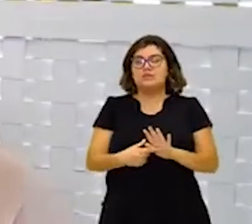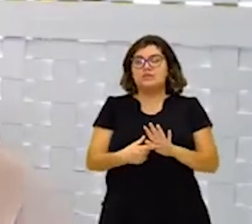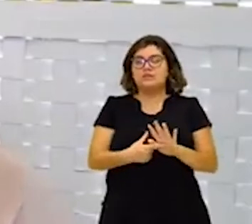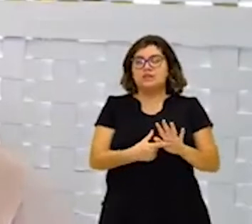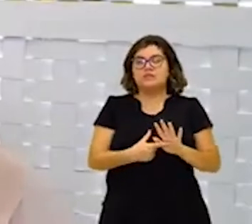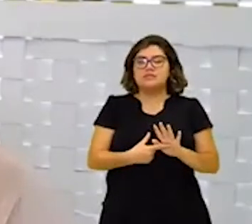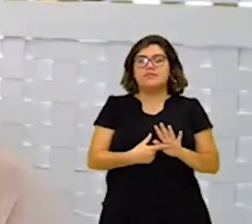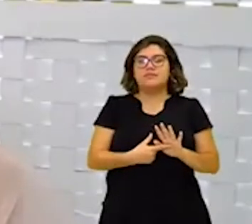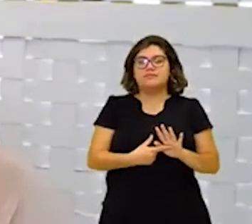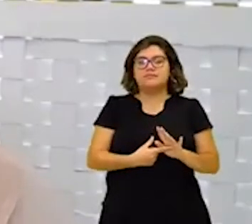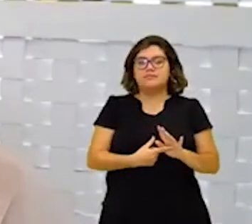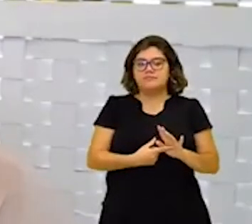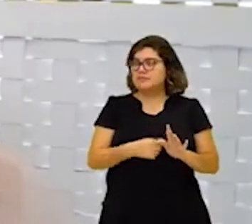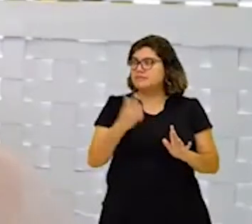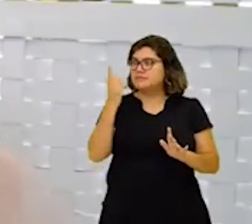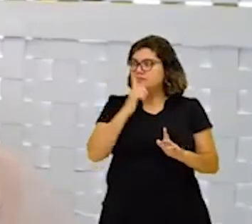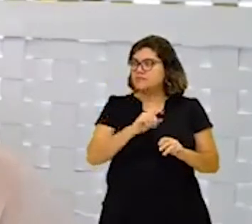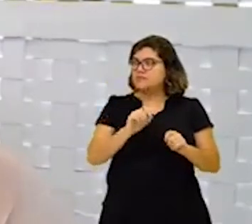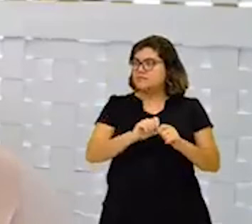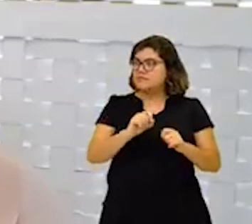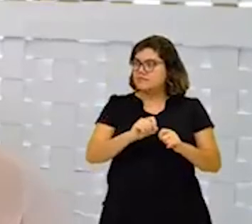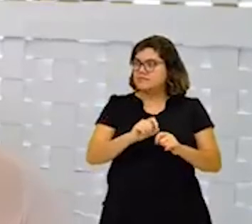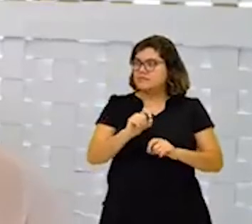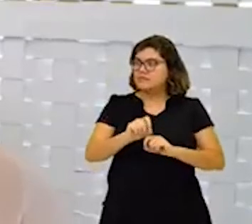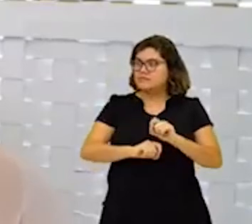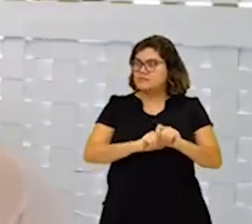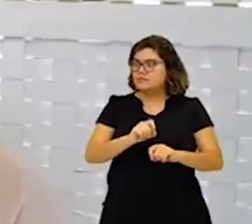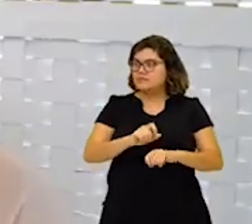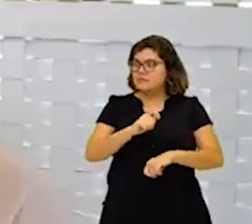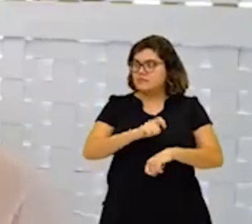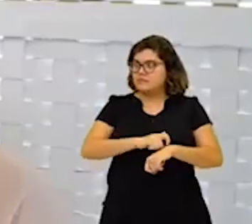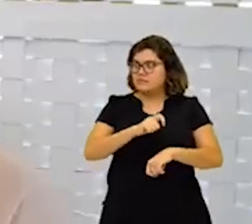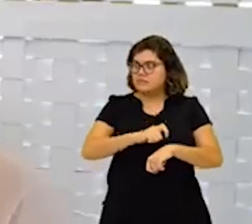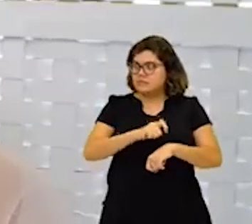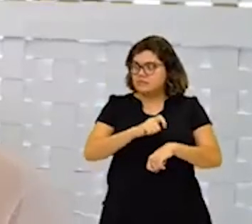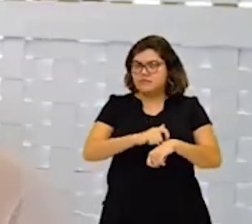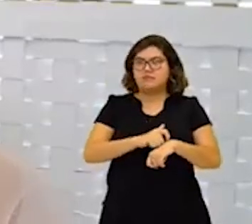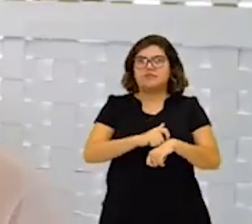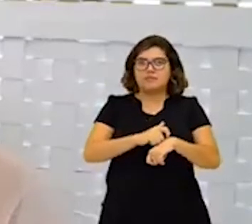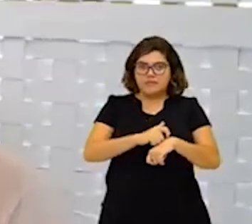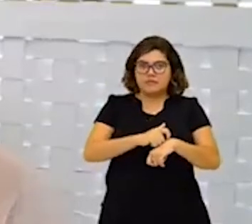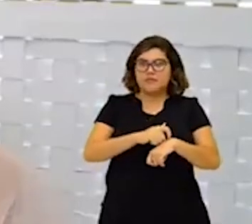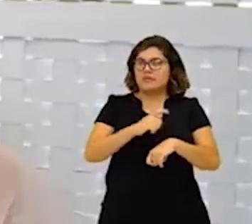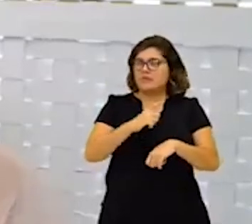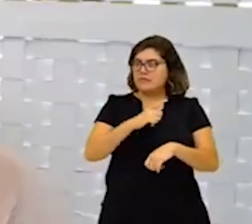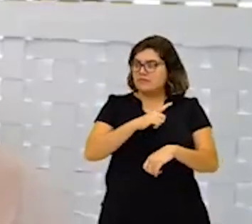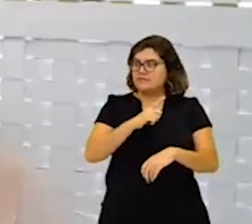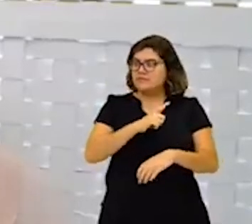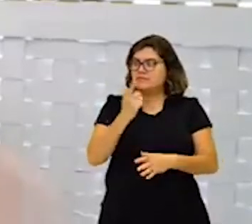é fazer que agora tem mulher ali agora tem medo tem hora depende dela mas aqui você que tem também